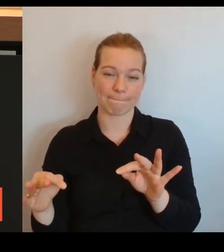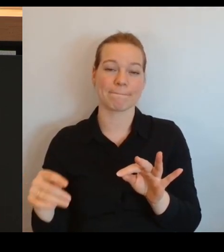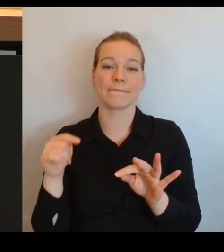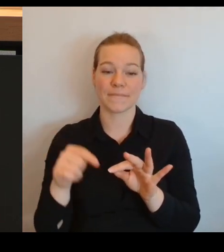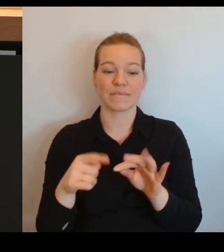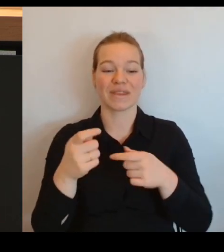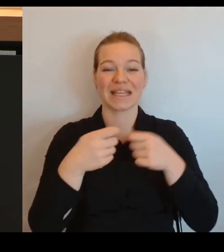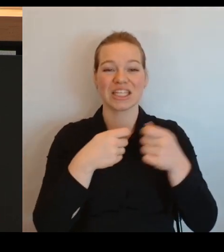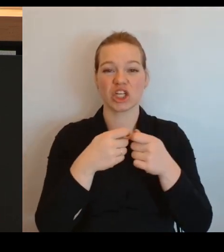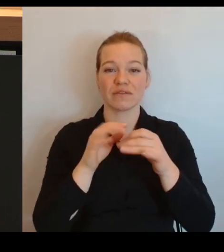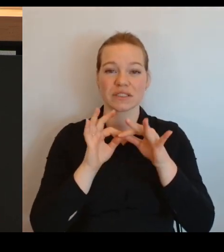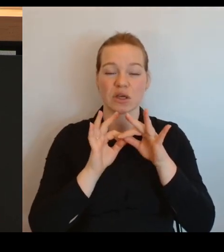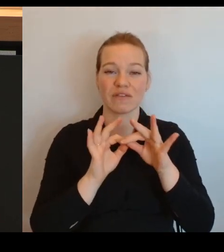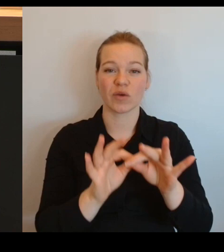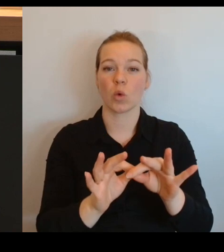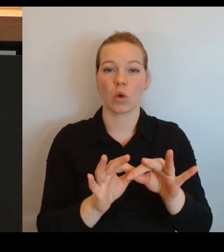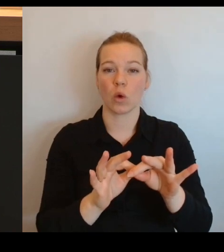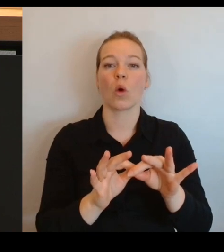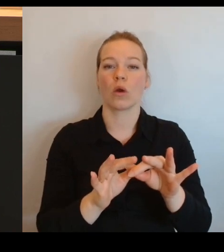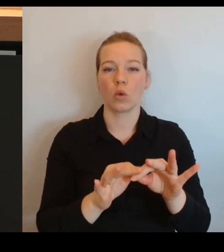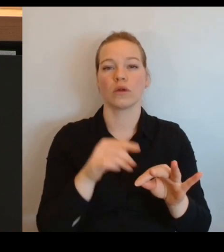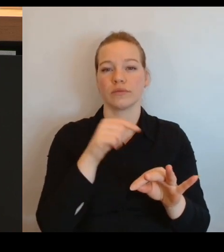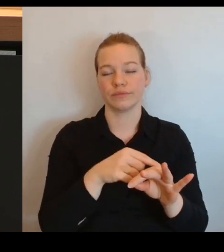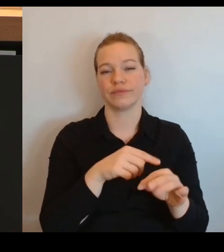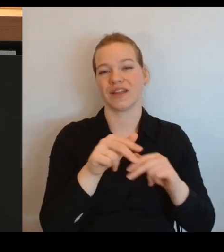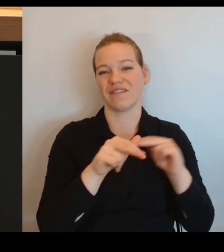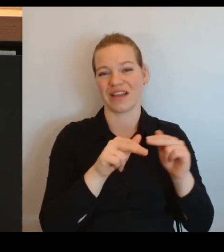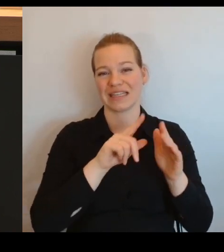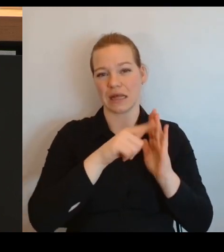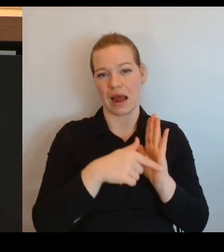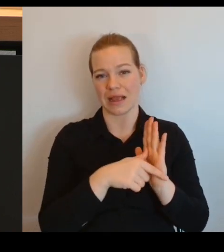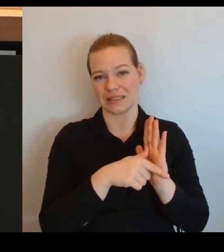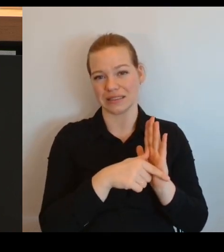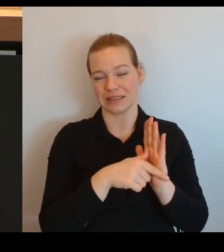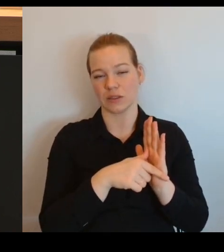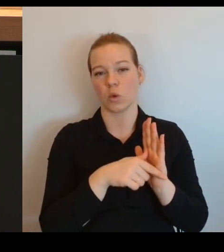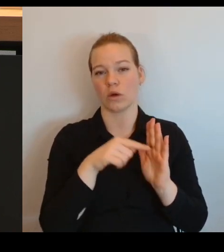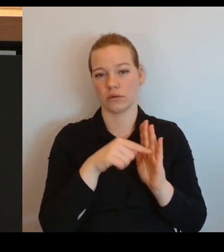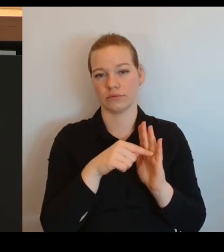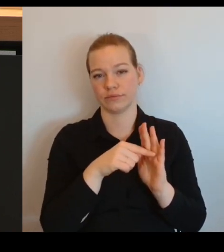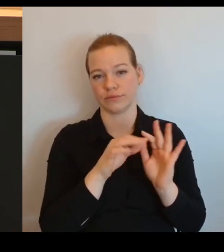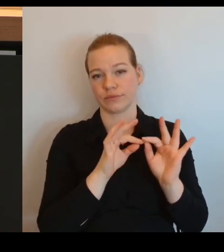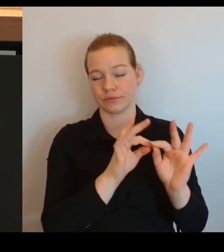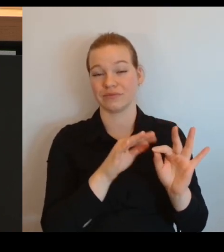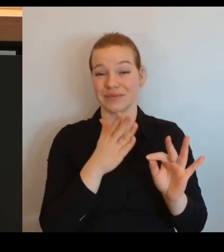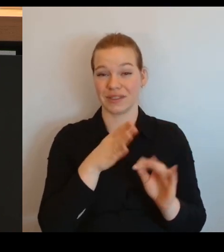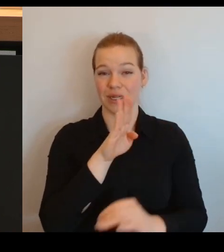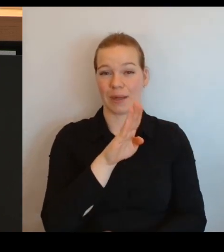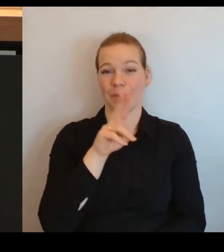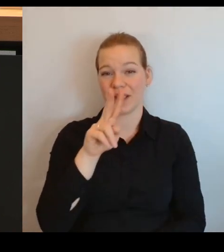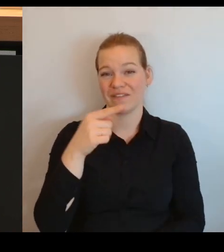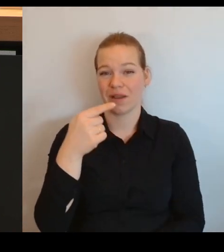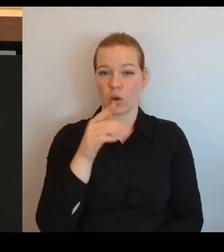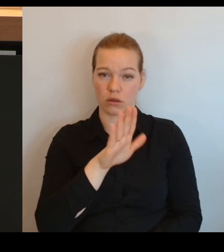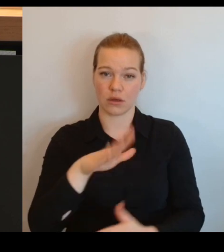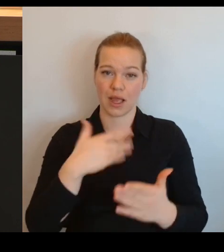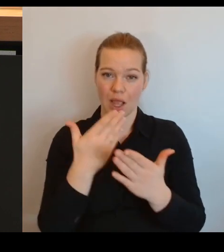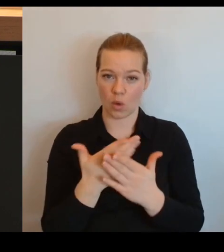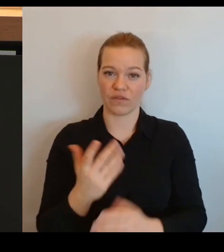Das ist ursächliche Aufgabe der BVG und insbesondere auch ist der Vorstand der BVG zuständig für die Personalfragen.